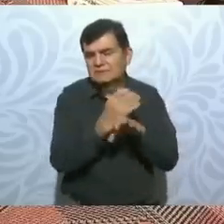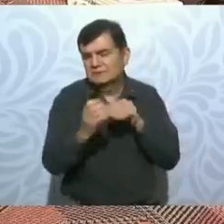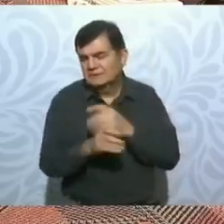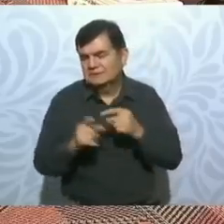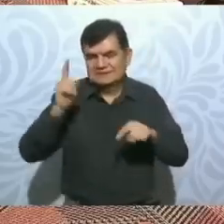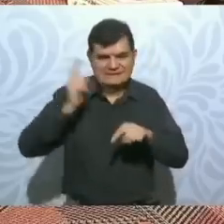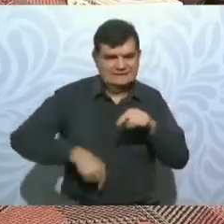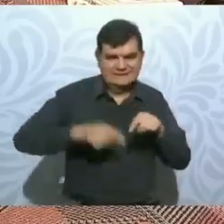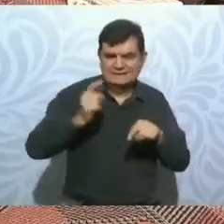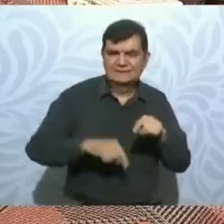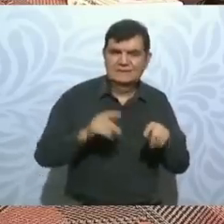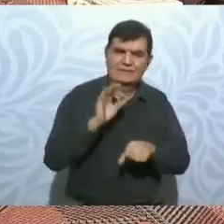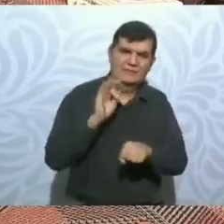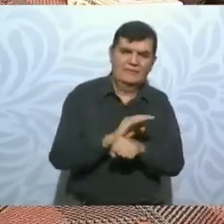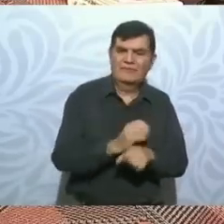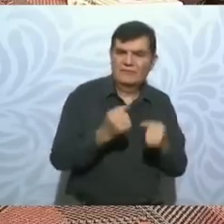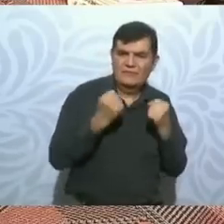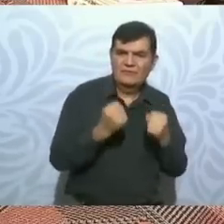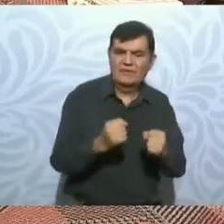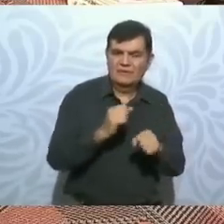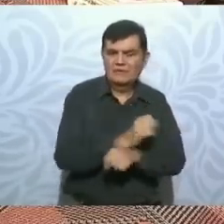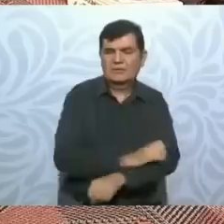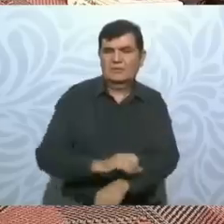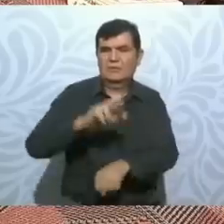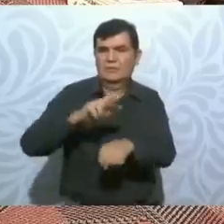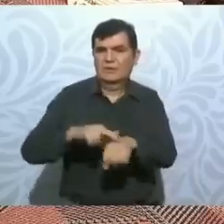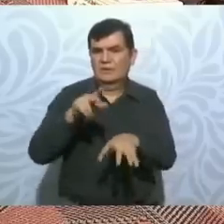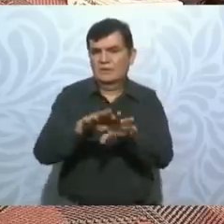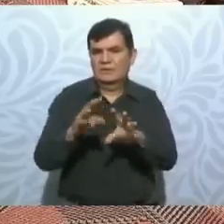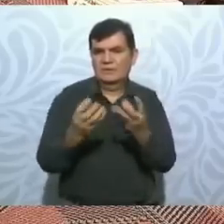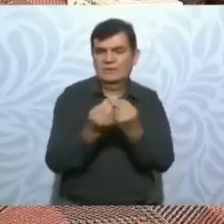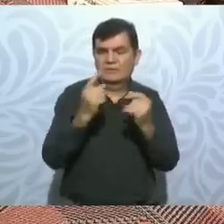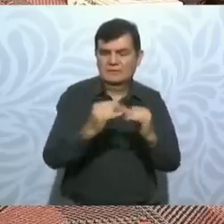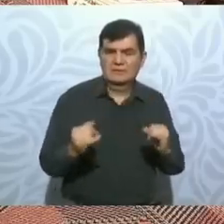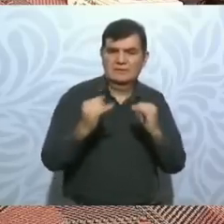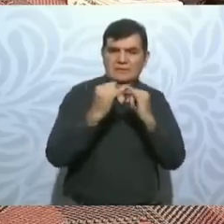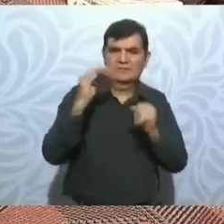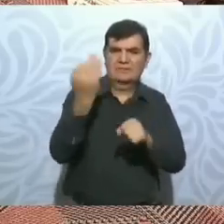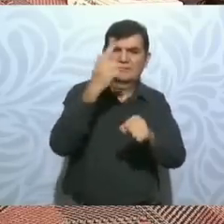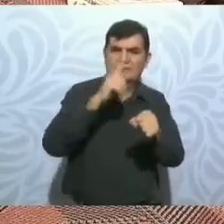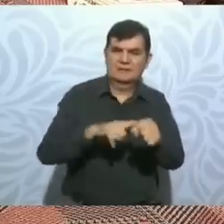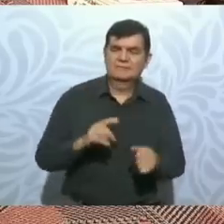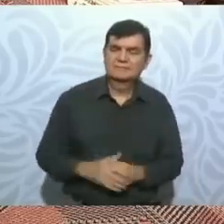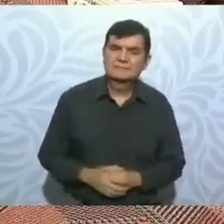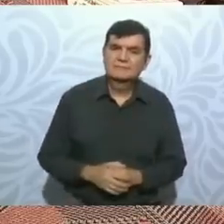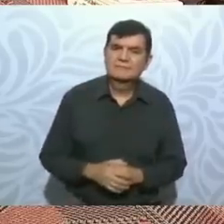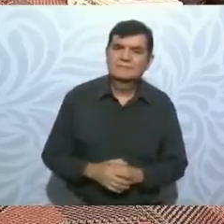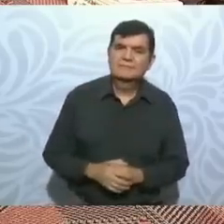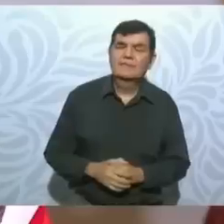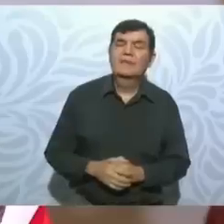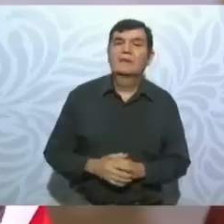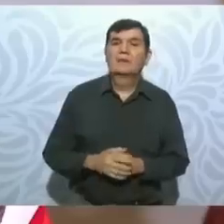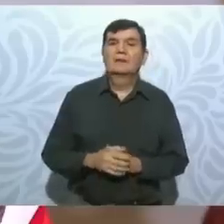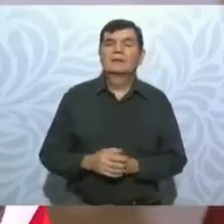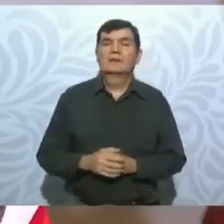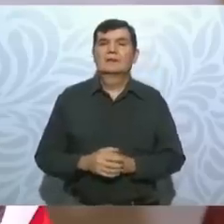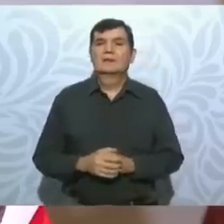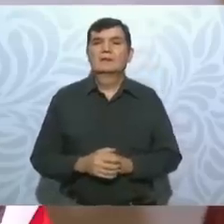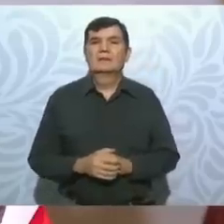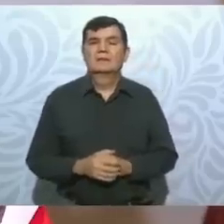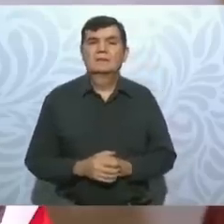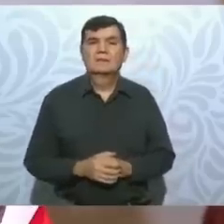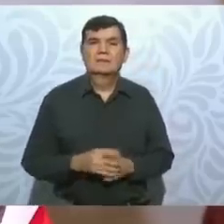y el fortalecimiento y su coordinación con las instituciones federales eh el tercer punto es